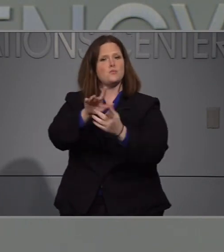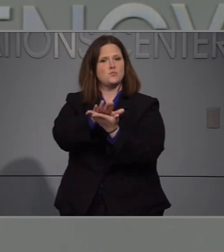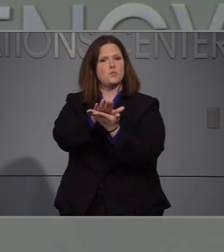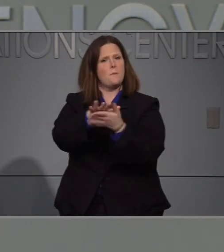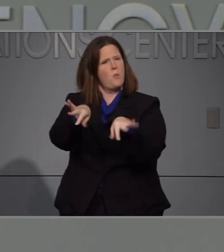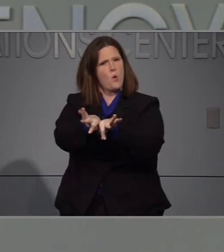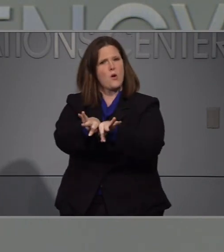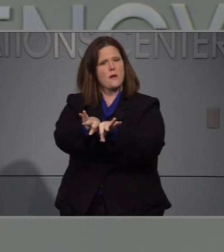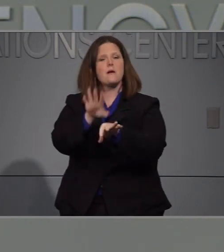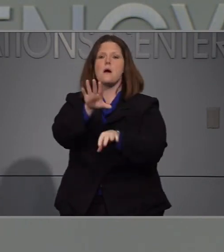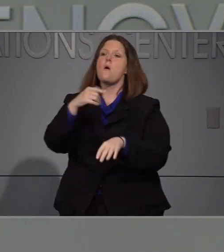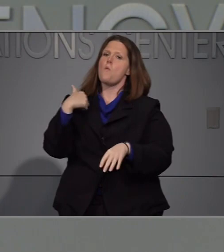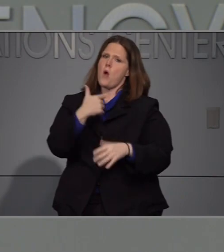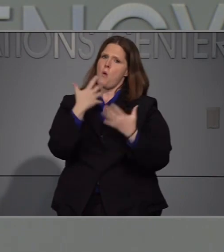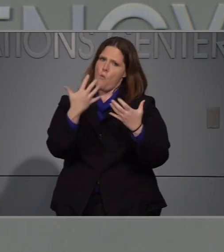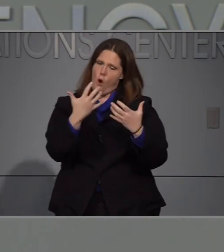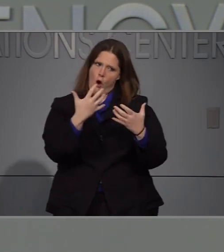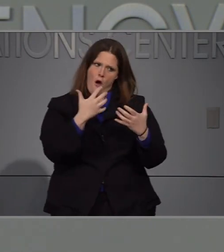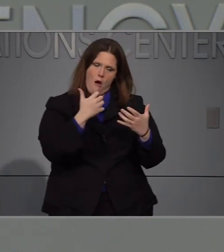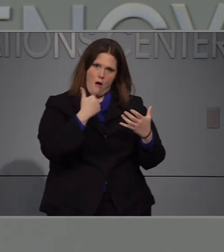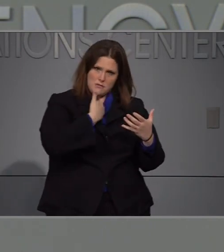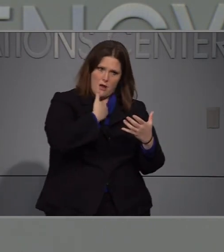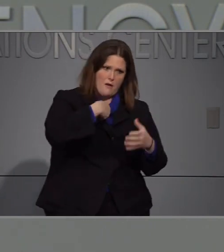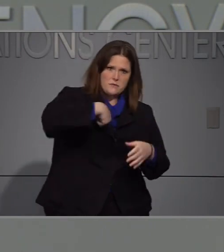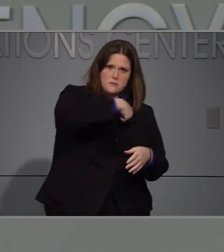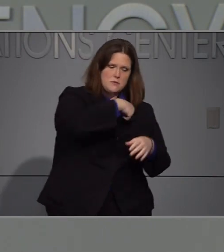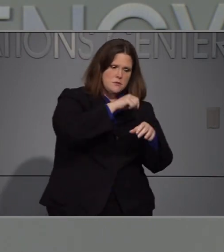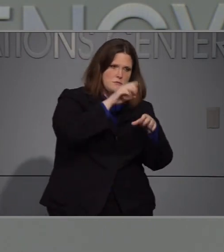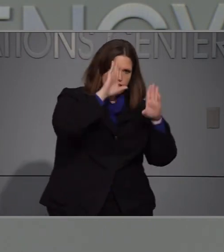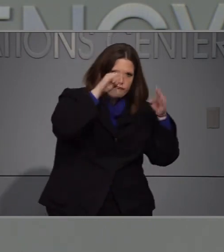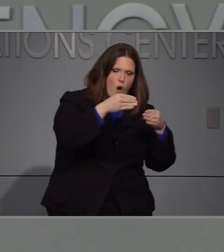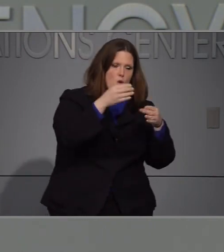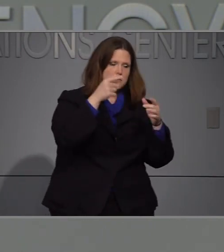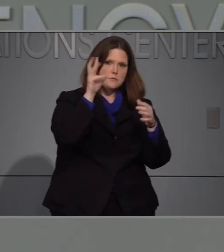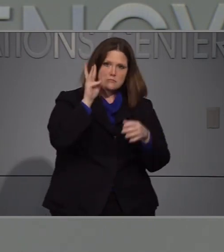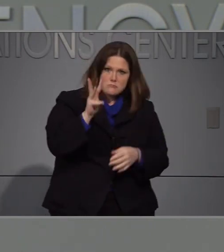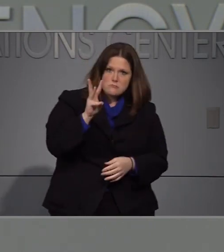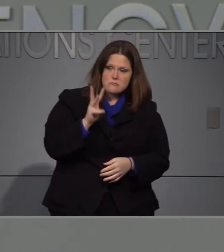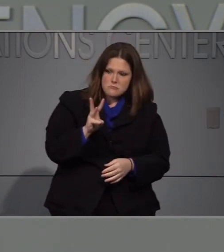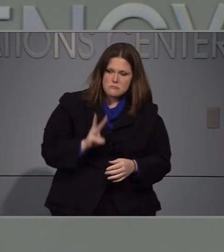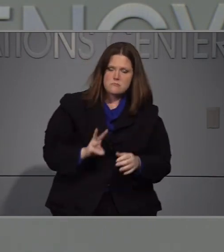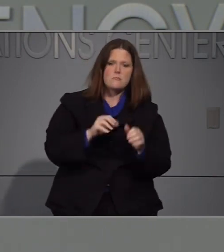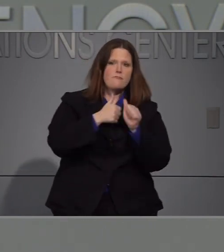niños pueden regresar a educación presencial así que hagamos todo lo posible y para